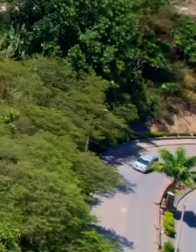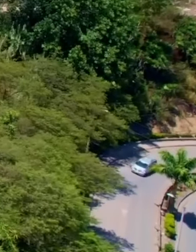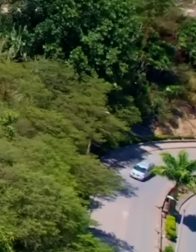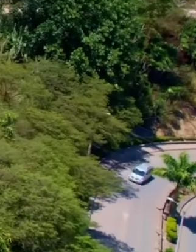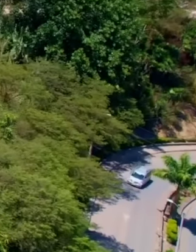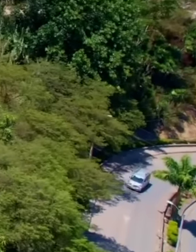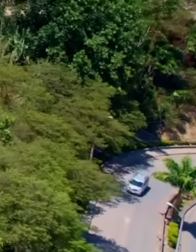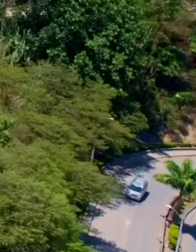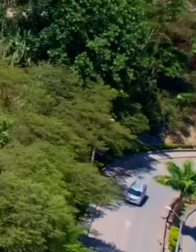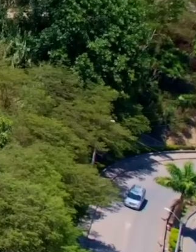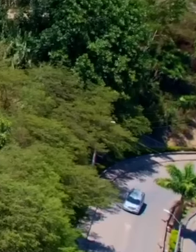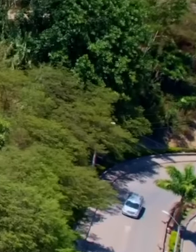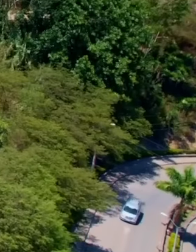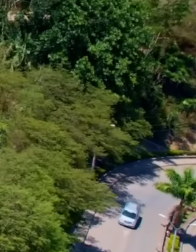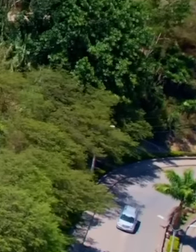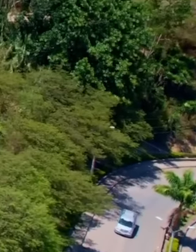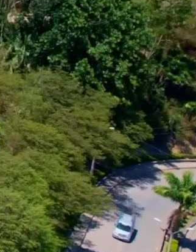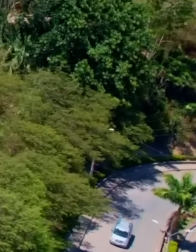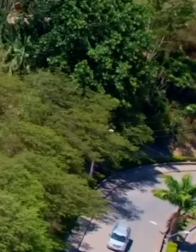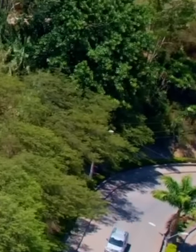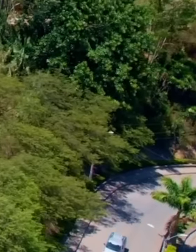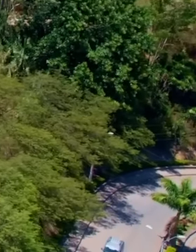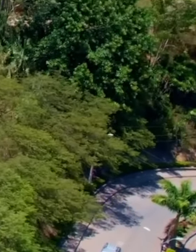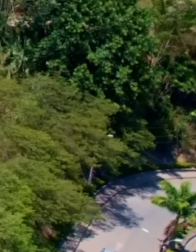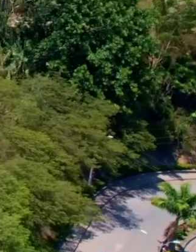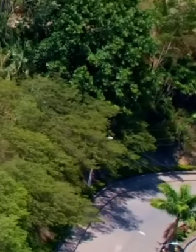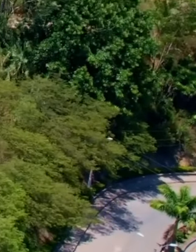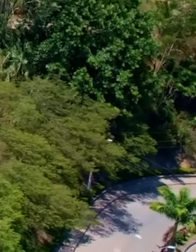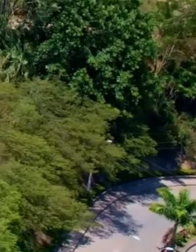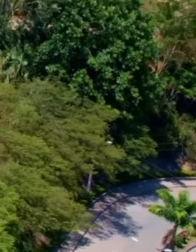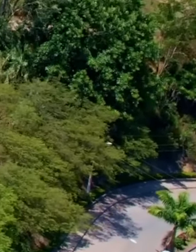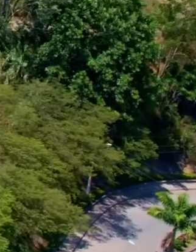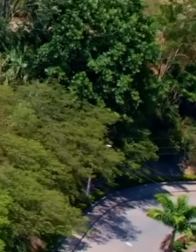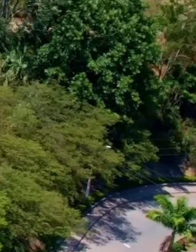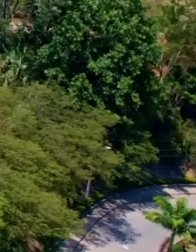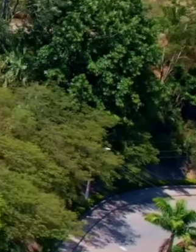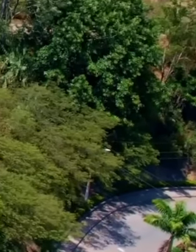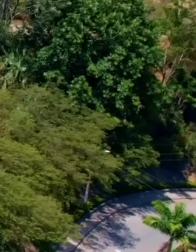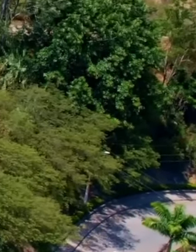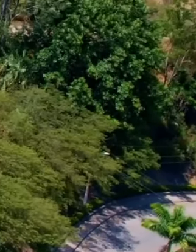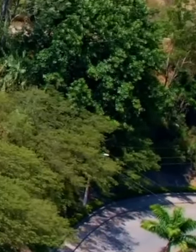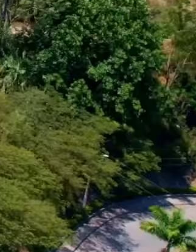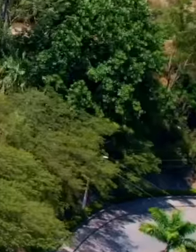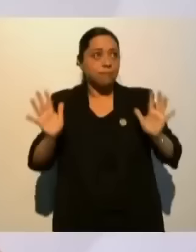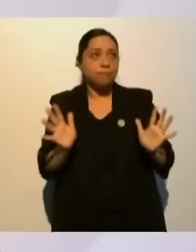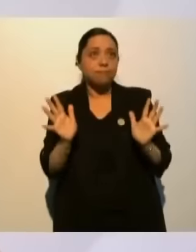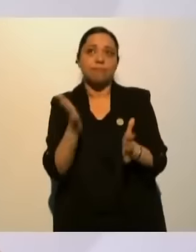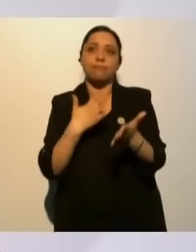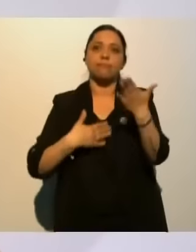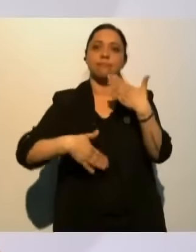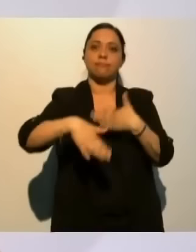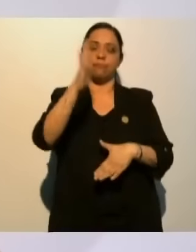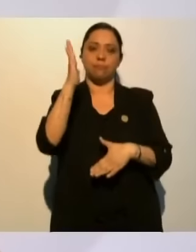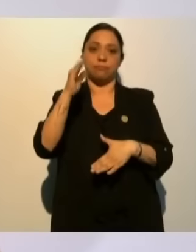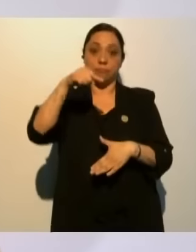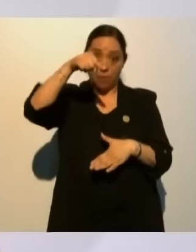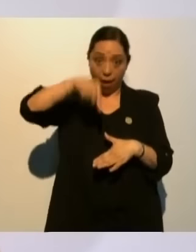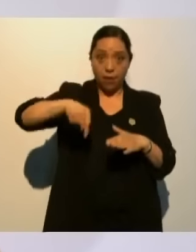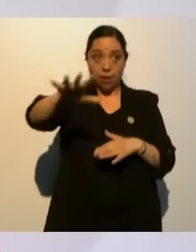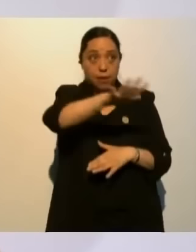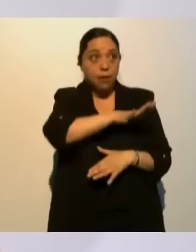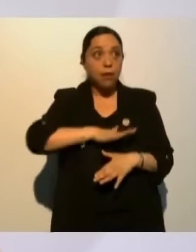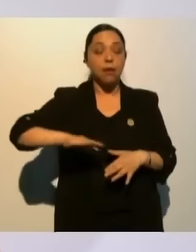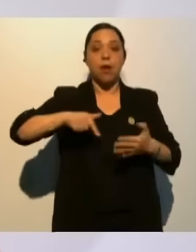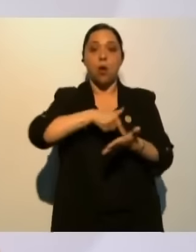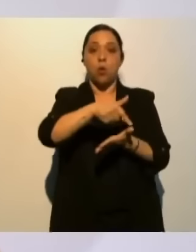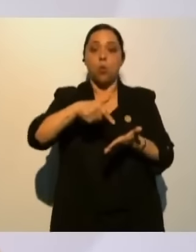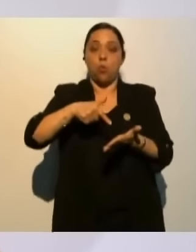sacan adelante todos los días a nuestro país Aquí en nuestro territorio y también en los Estados